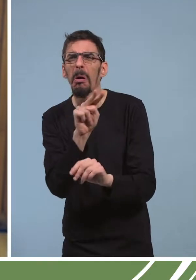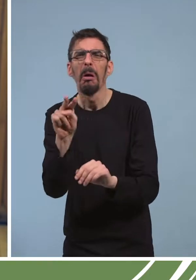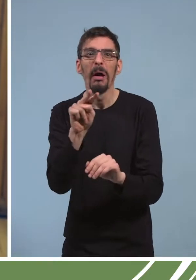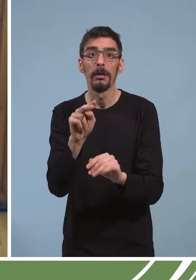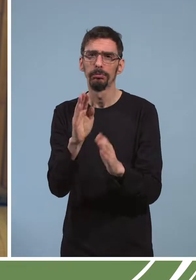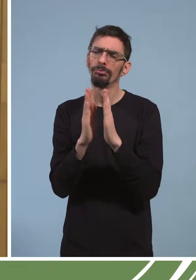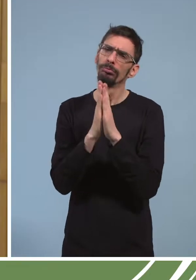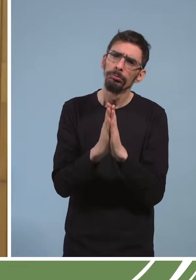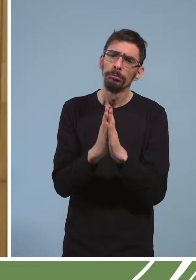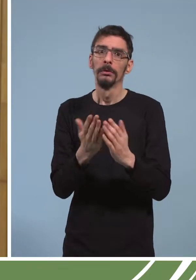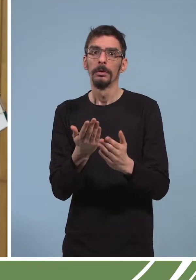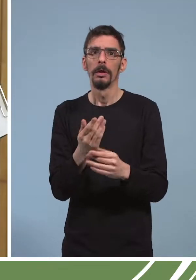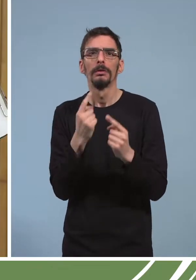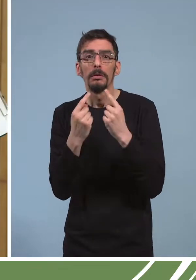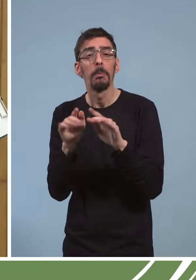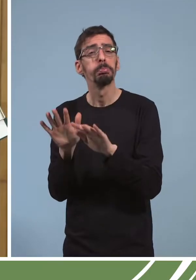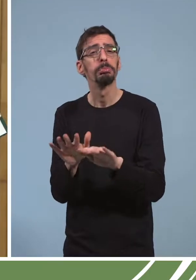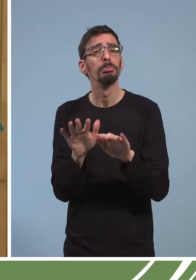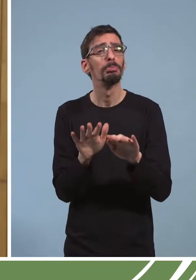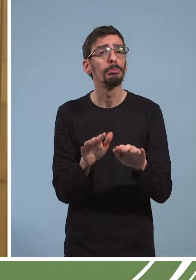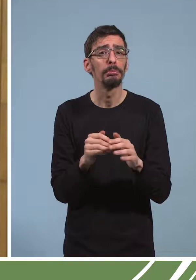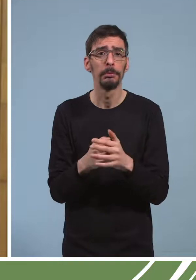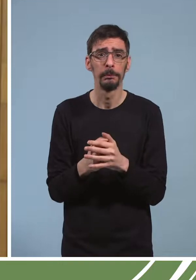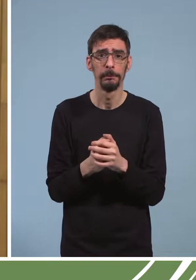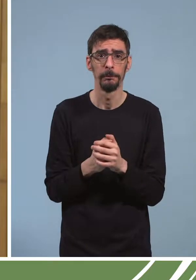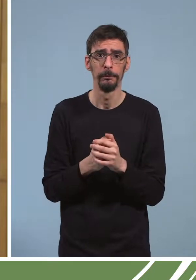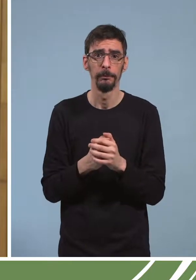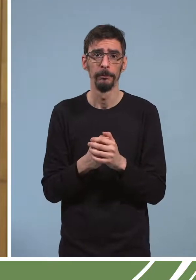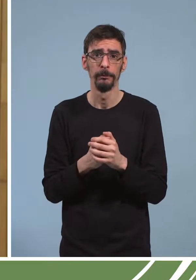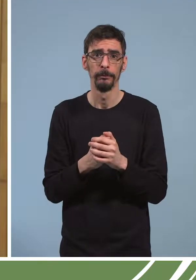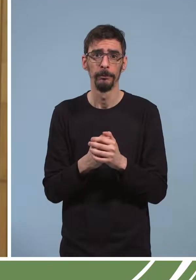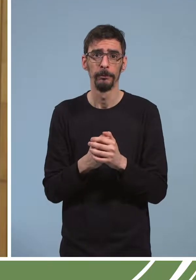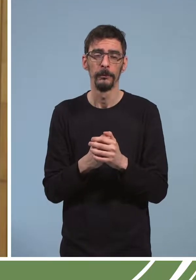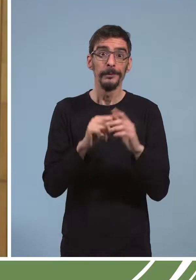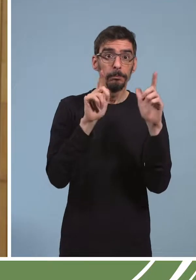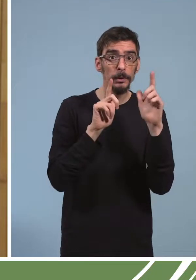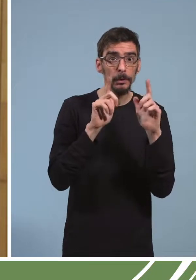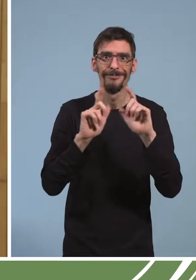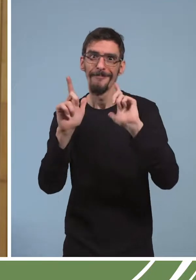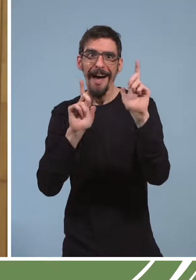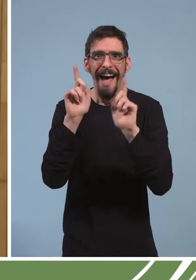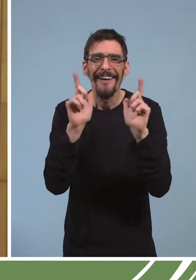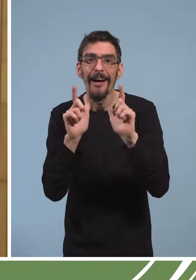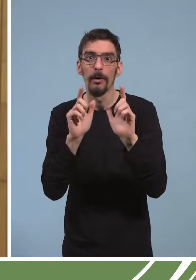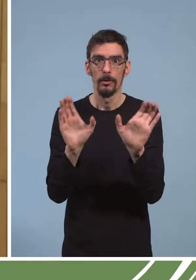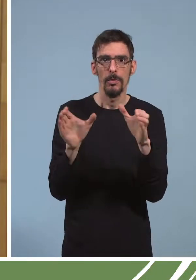Hat jemand eine visuelle Beeinträchtigung? Sprich langsam, laut und deutlich. Zeig deine Gesichtsausdrücke.